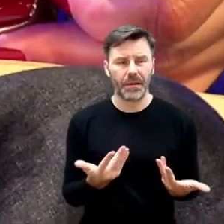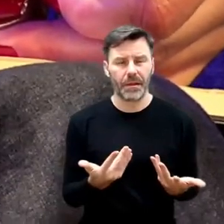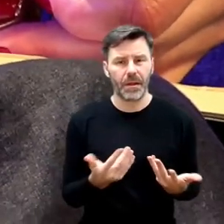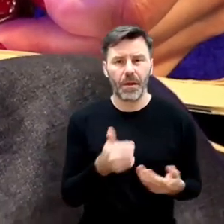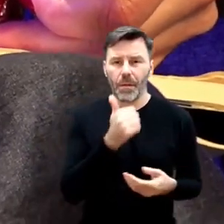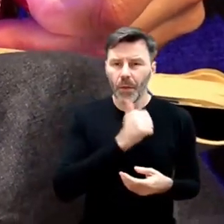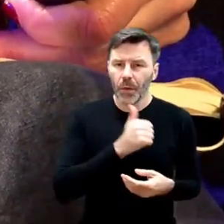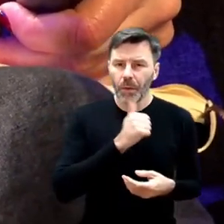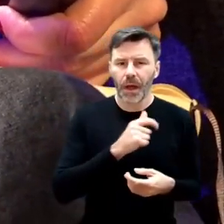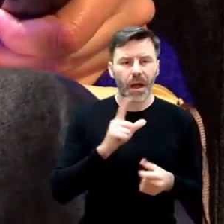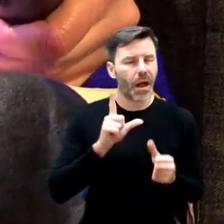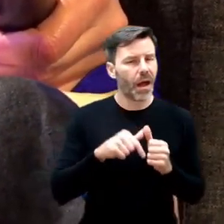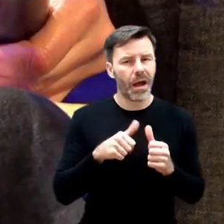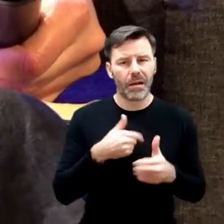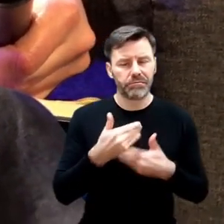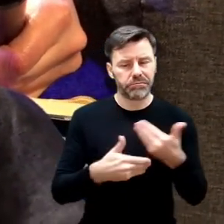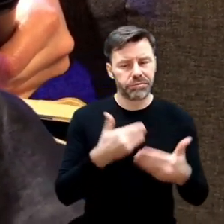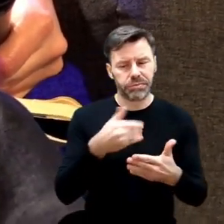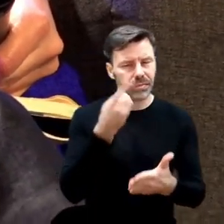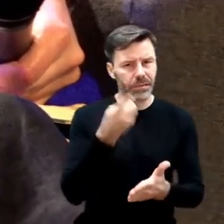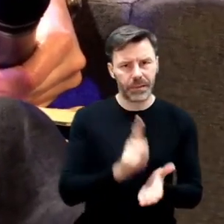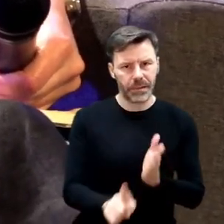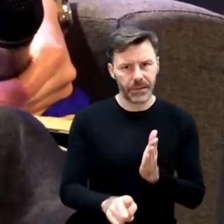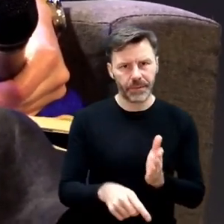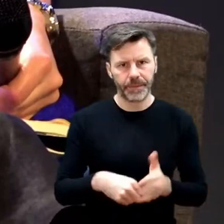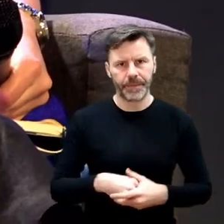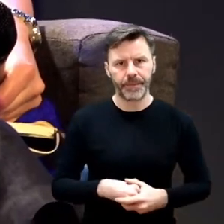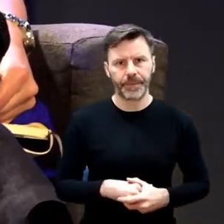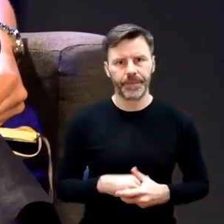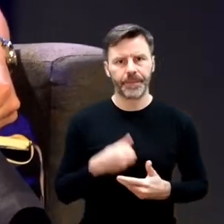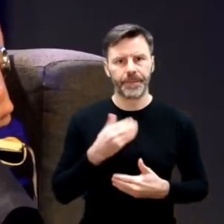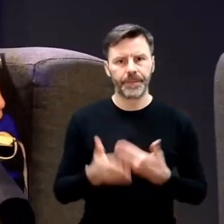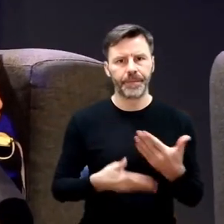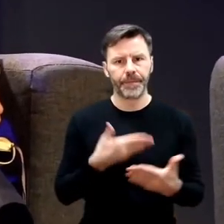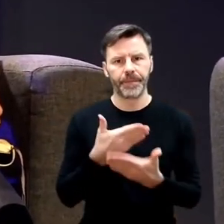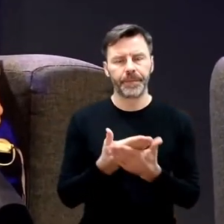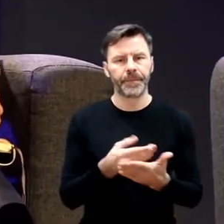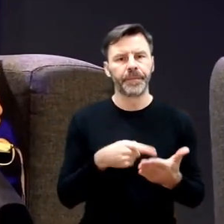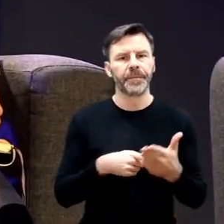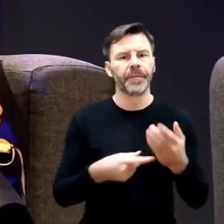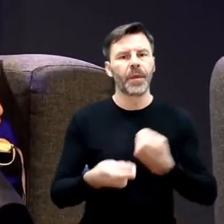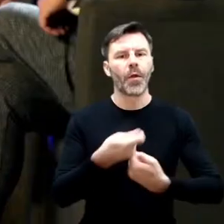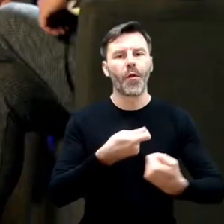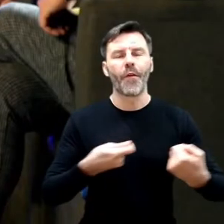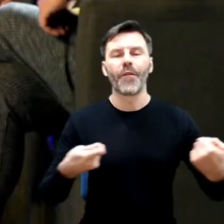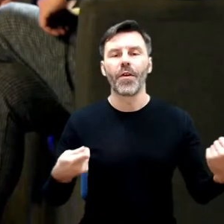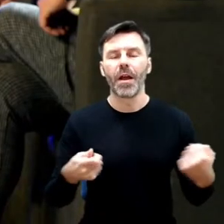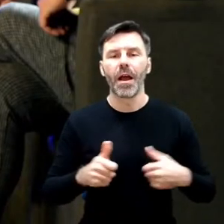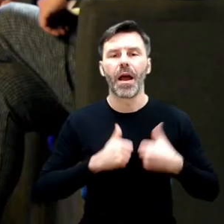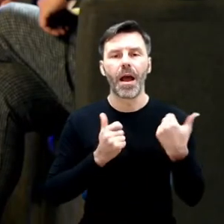Proponowaliśmy takie rozwiązanie, które by w części dofinansowywało środkami